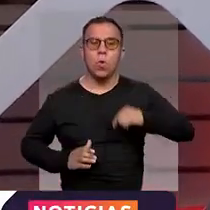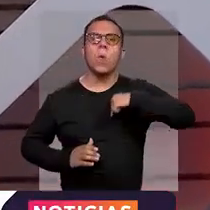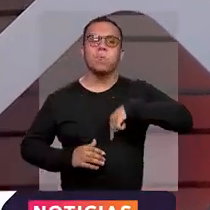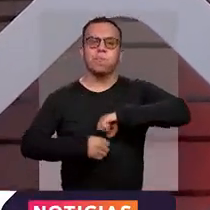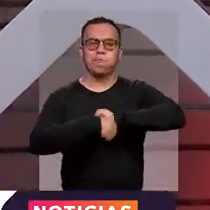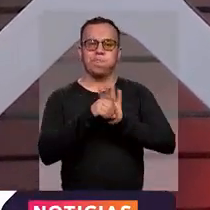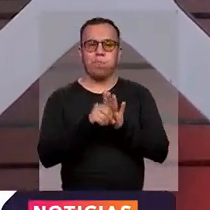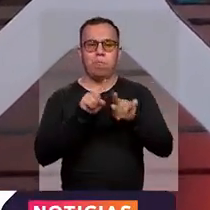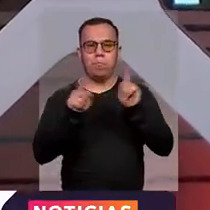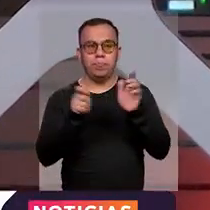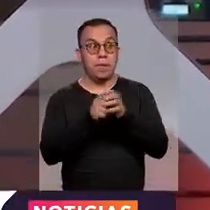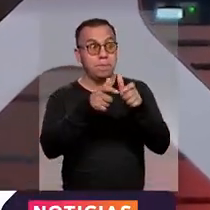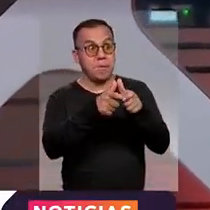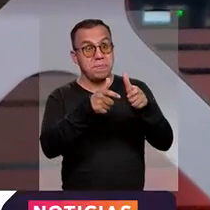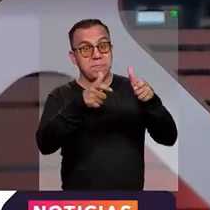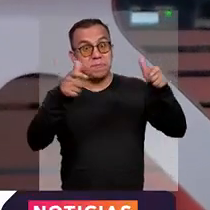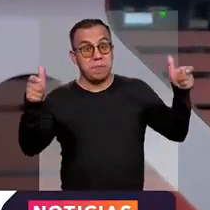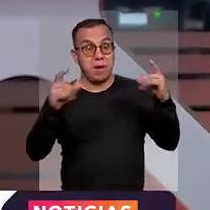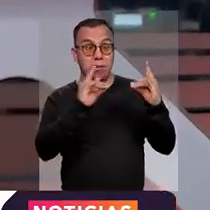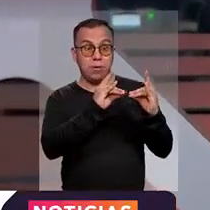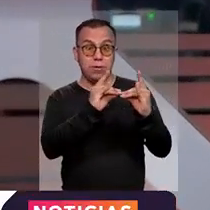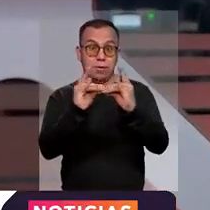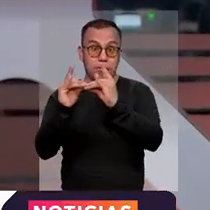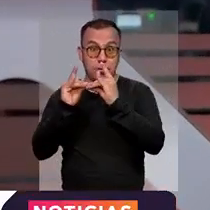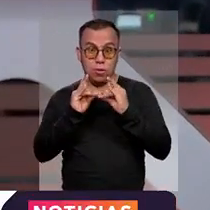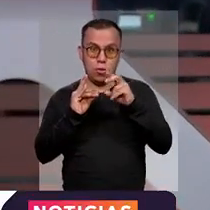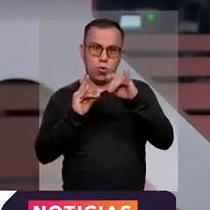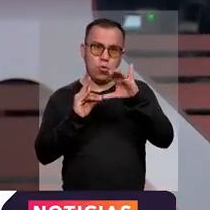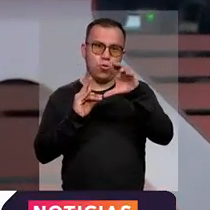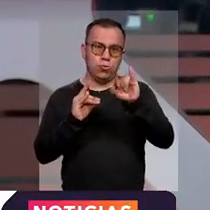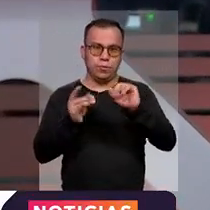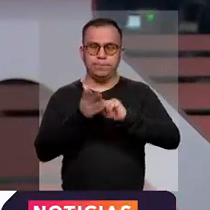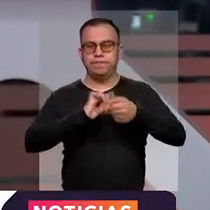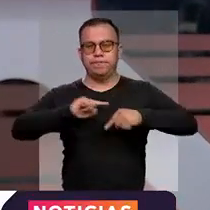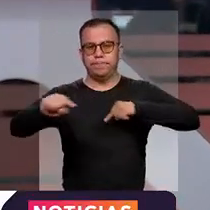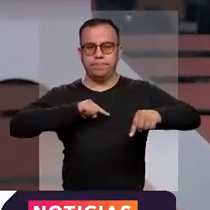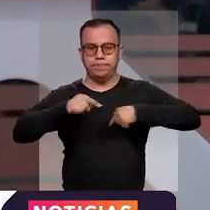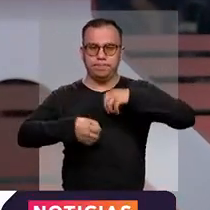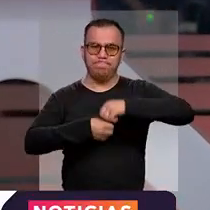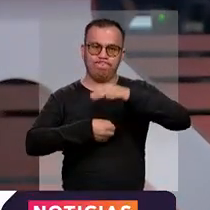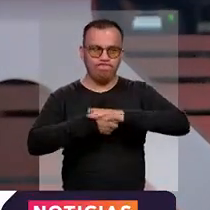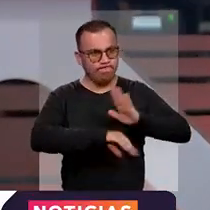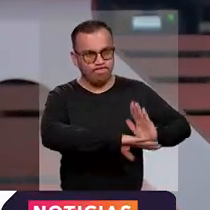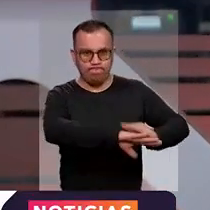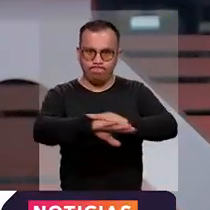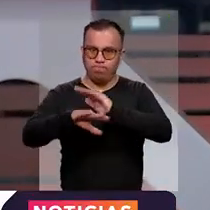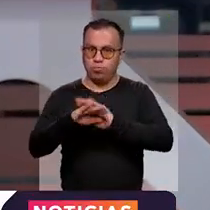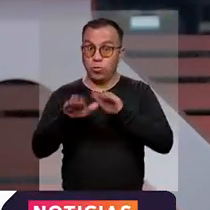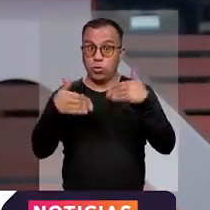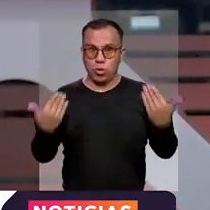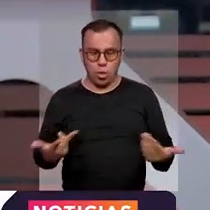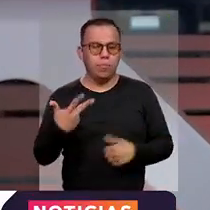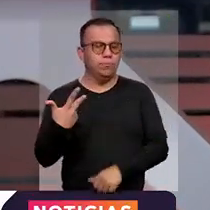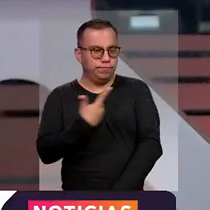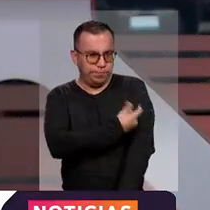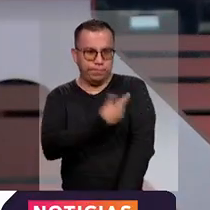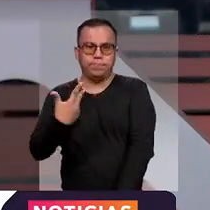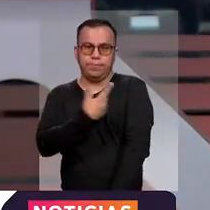AL SEñOR JOSé FRANCISCO. BOGOTá TIENE MáS DE